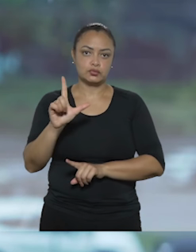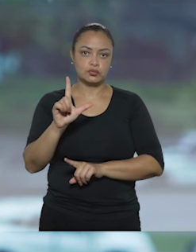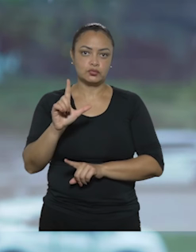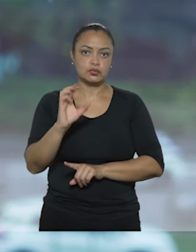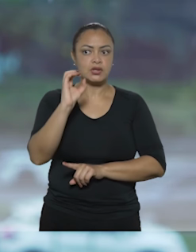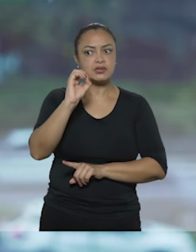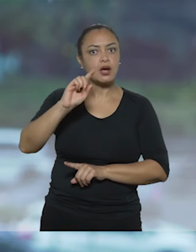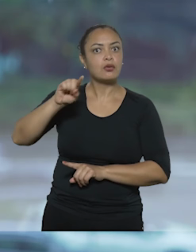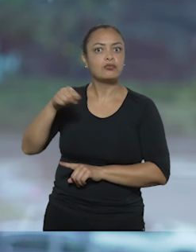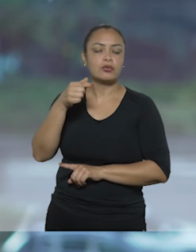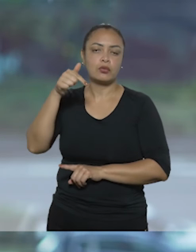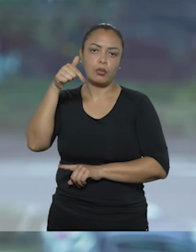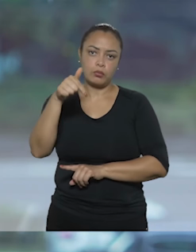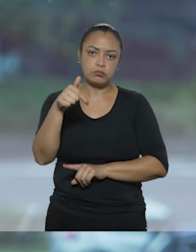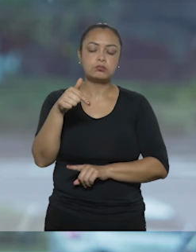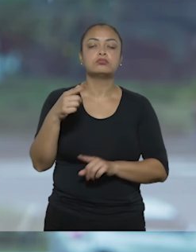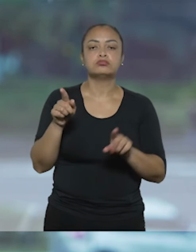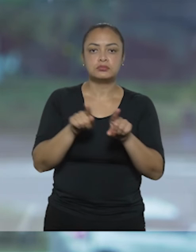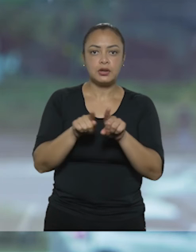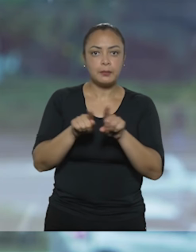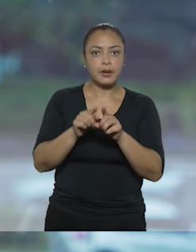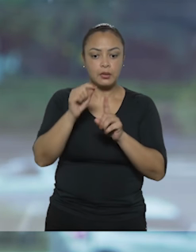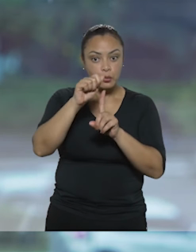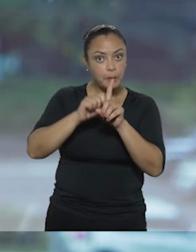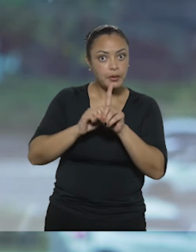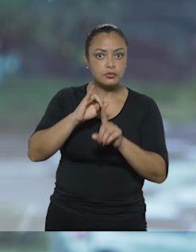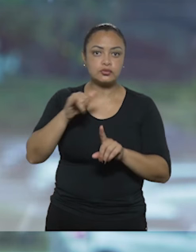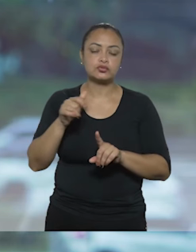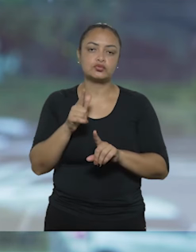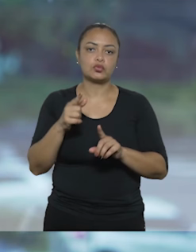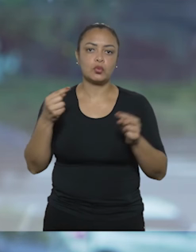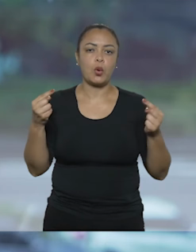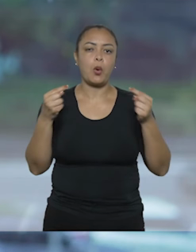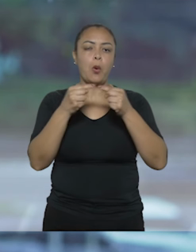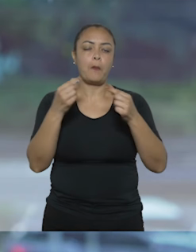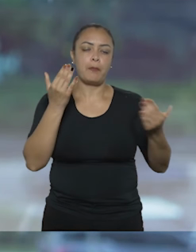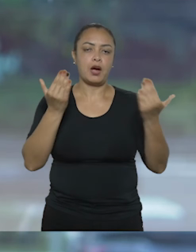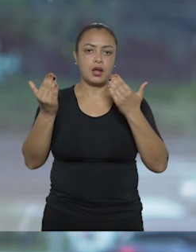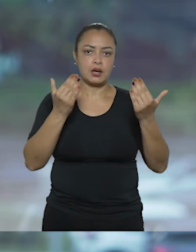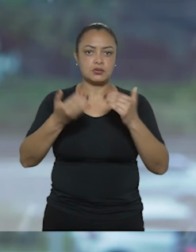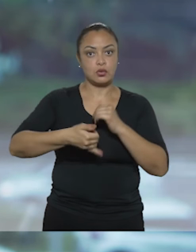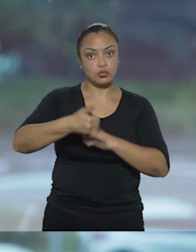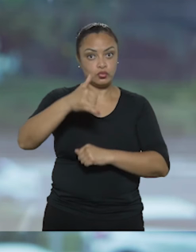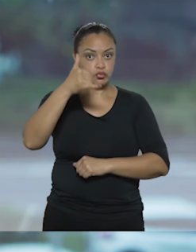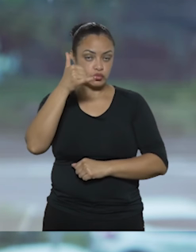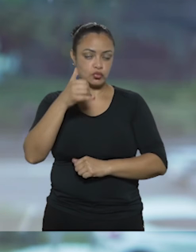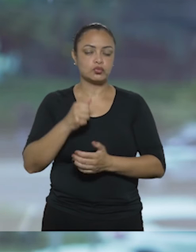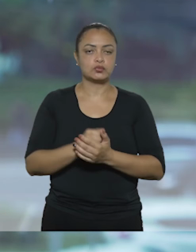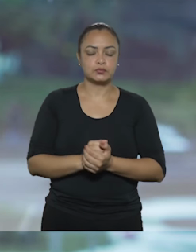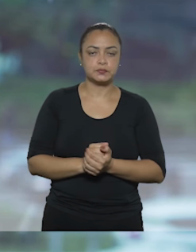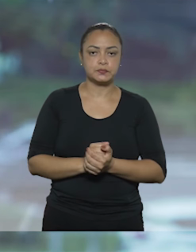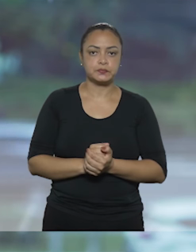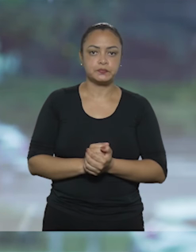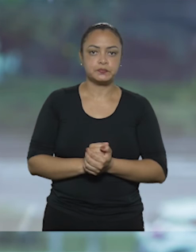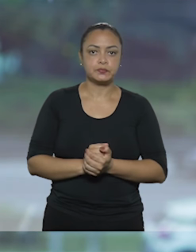7,1 pontos percentuais em relação ao juro real, a NTN-B de 2035.